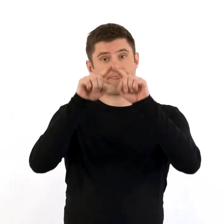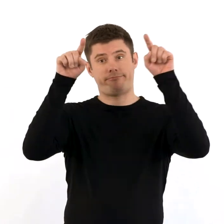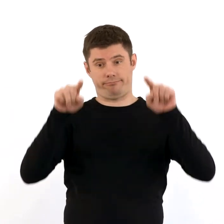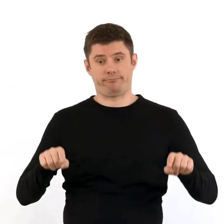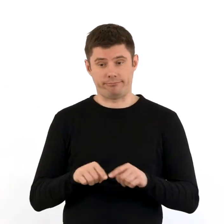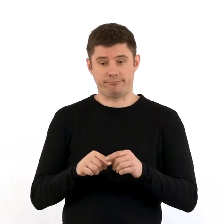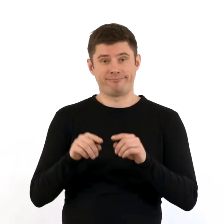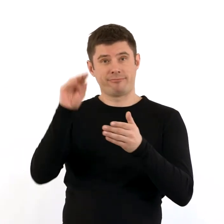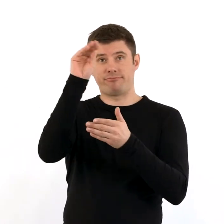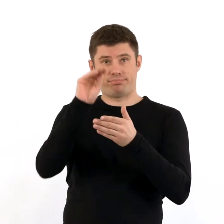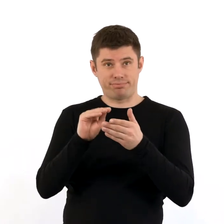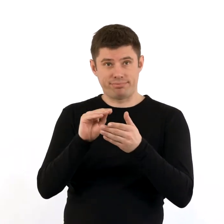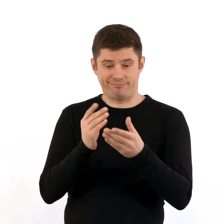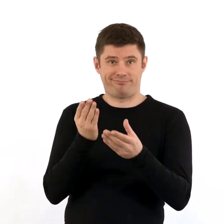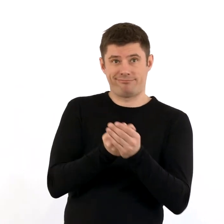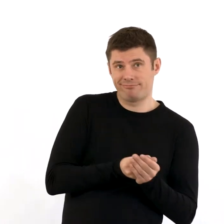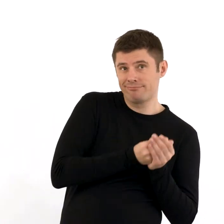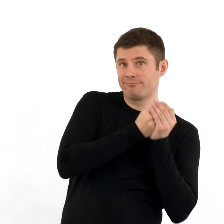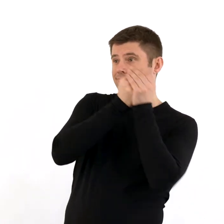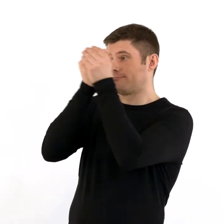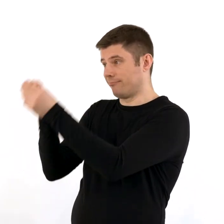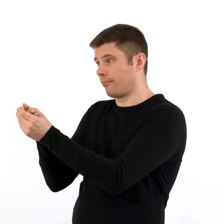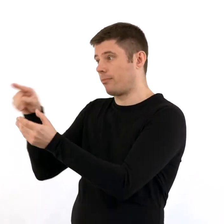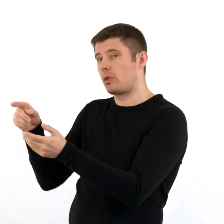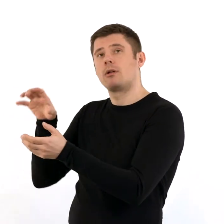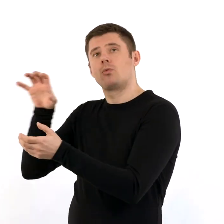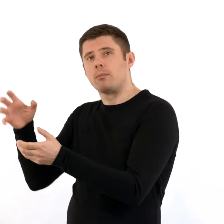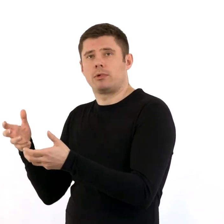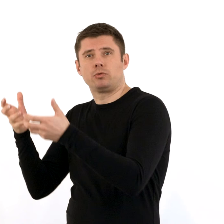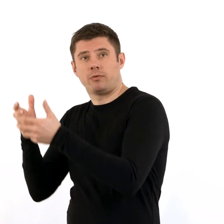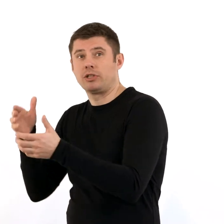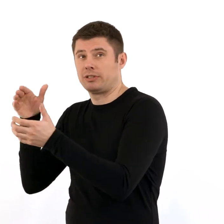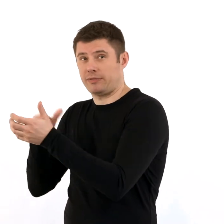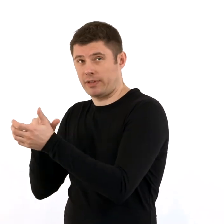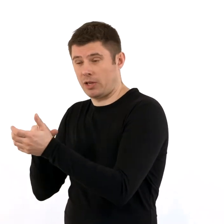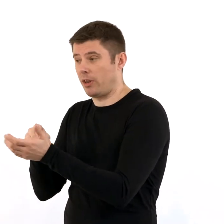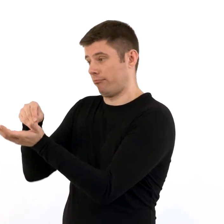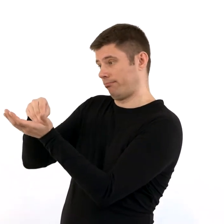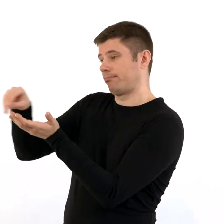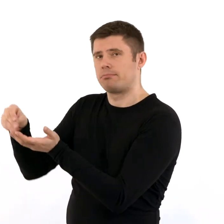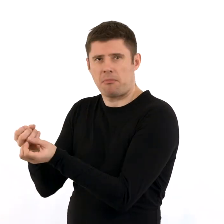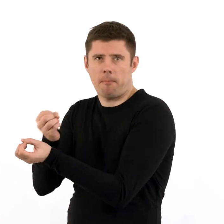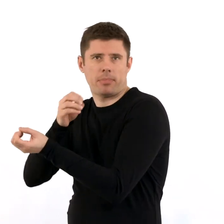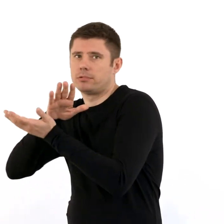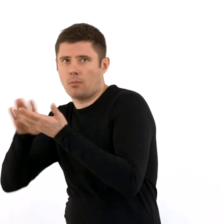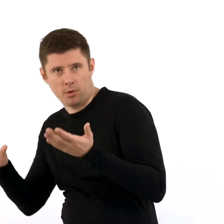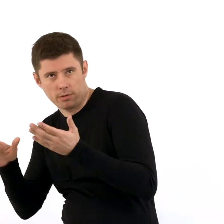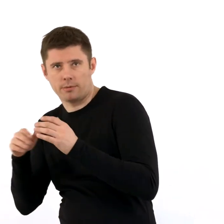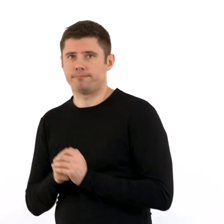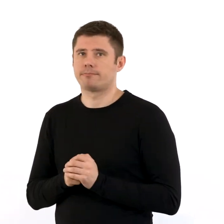Złożenie wniosku o wpis do ewidencji stowarzyszeń zwykłych oraz sam wpis są bezpłatne.